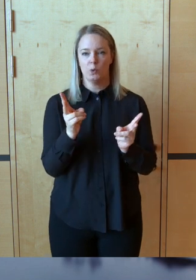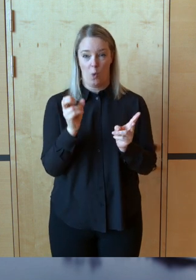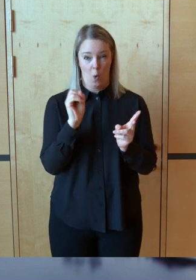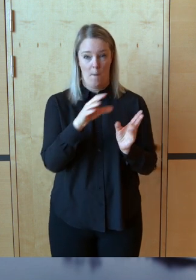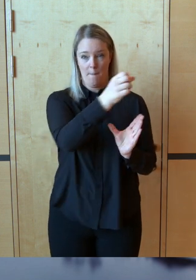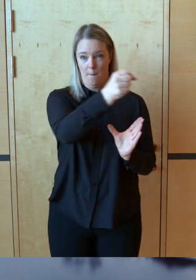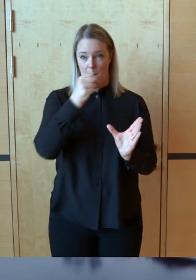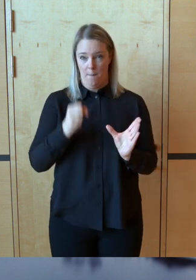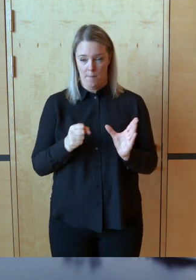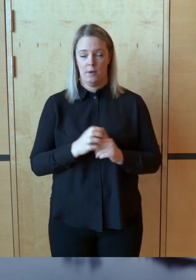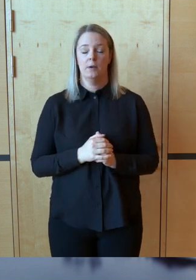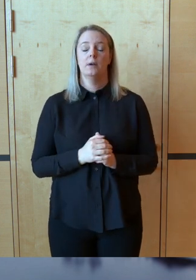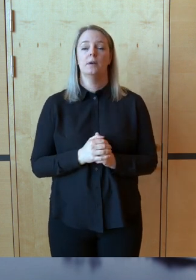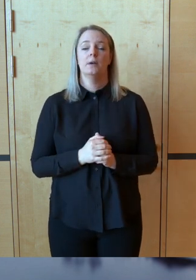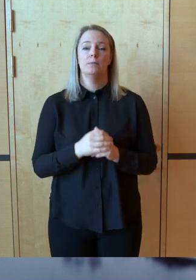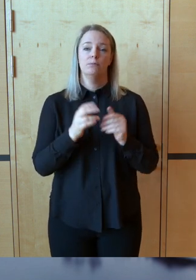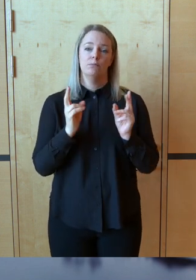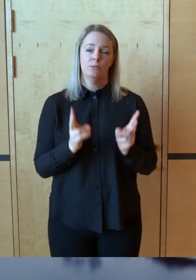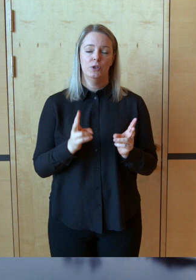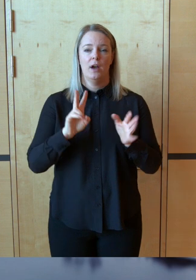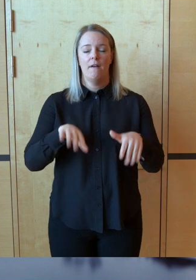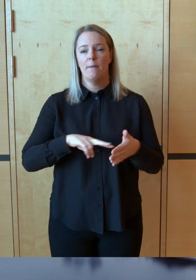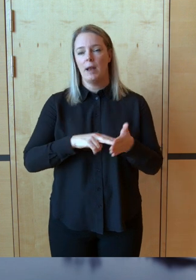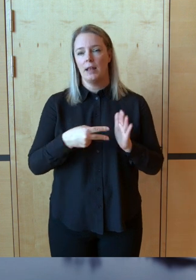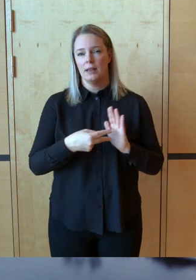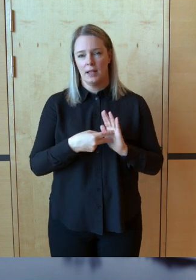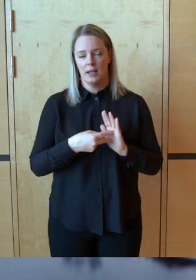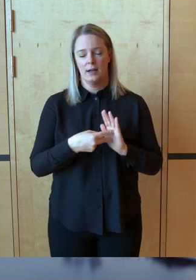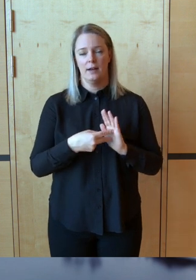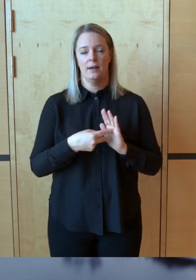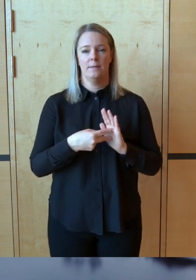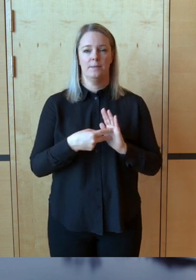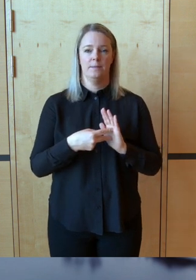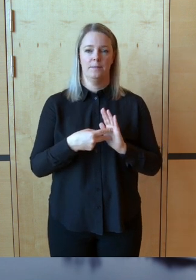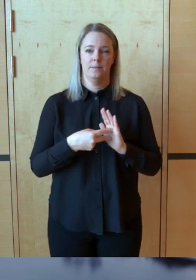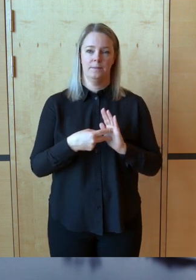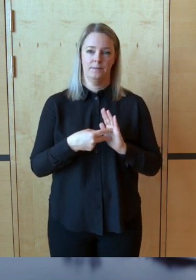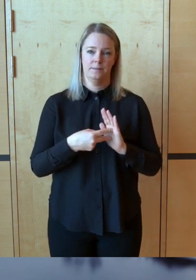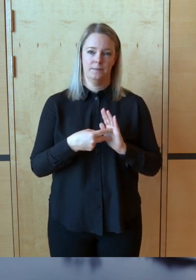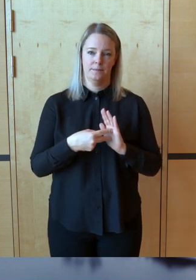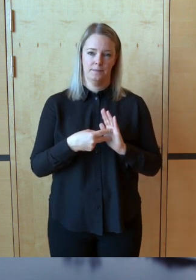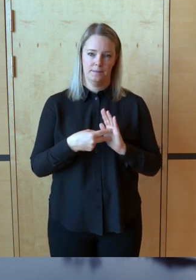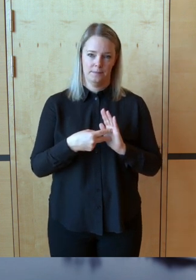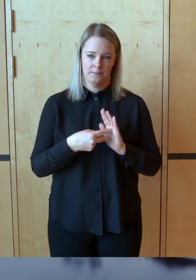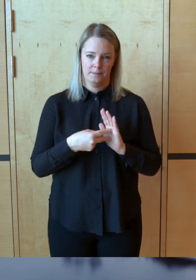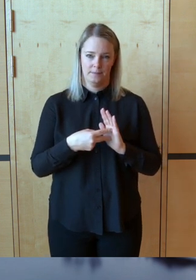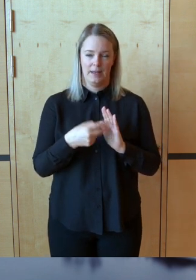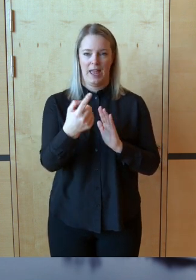Det är Tänkte också att vi ska ha en Utöka Men deltidskår Kåge